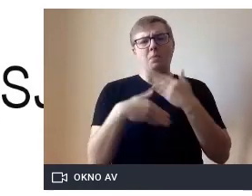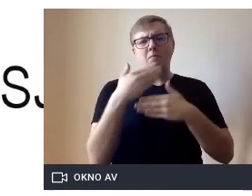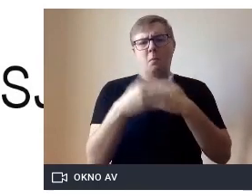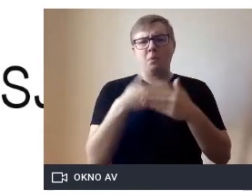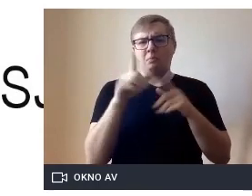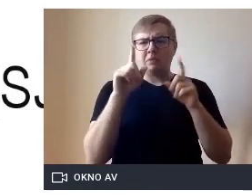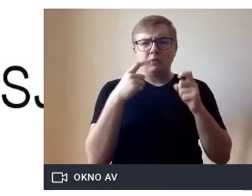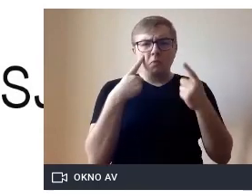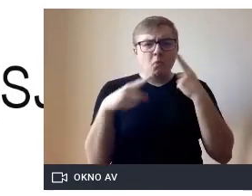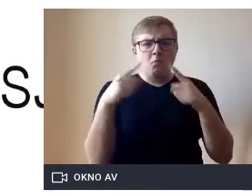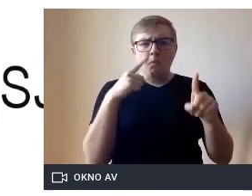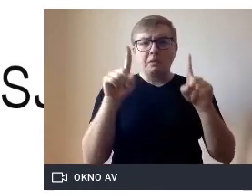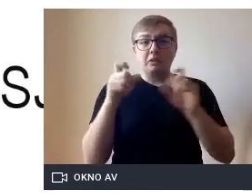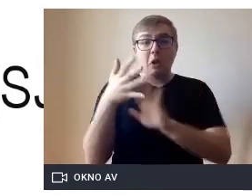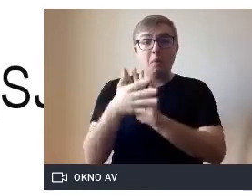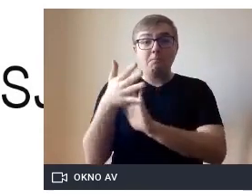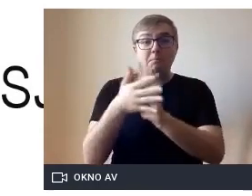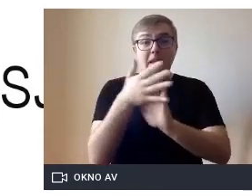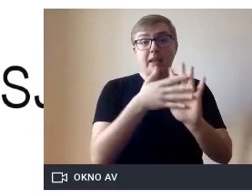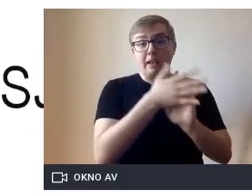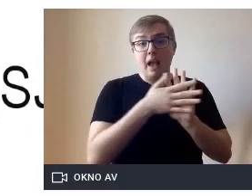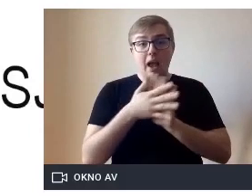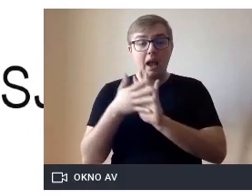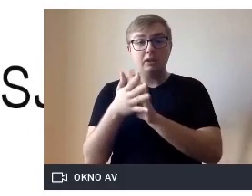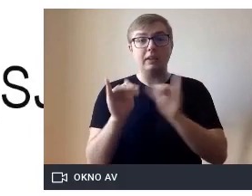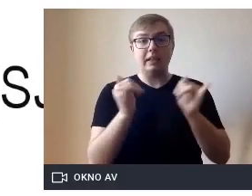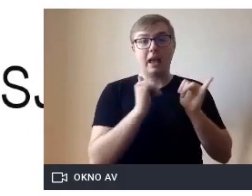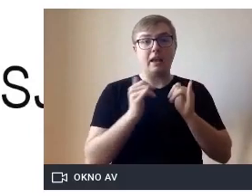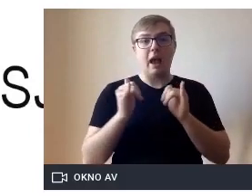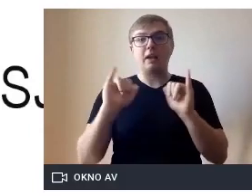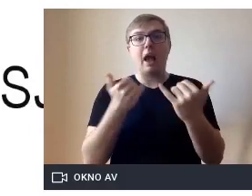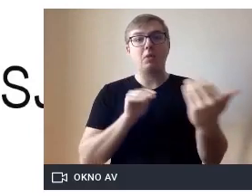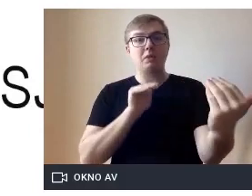w późniejszych czasach zaczęto używać więcej języka migowego